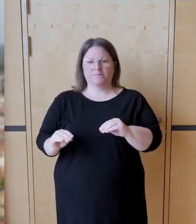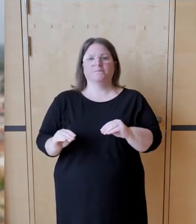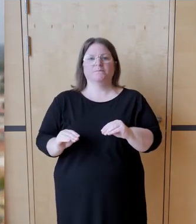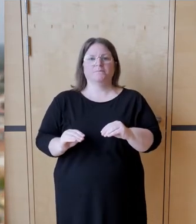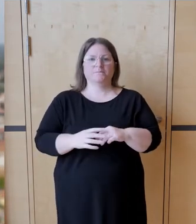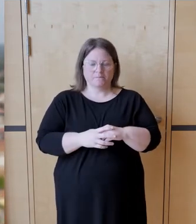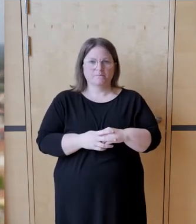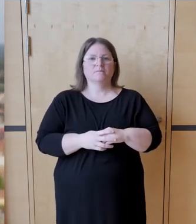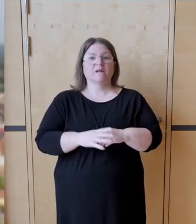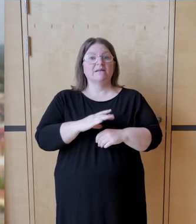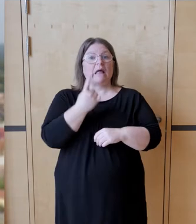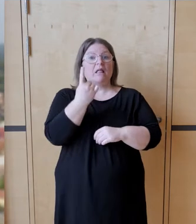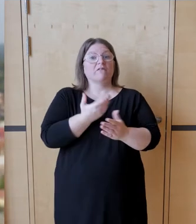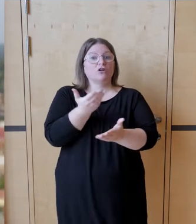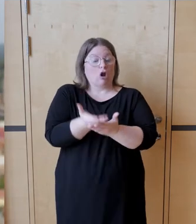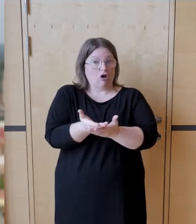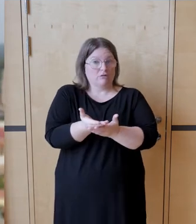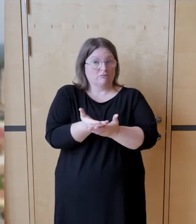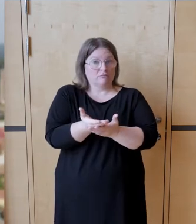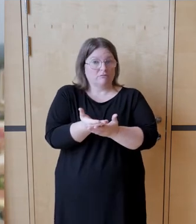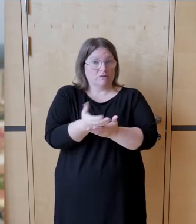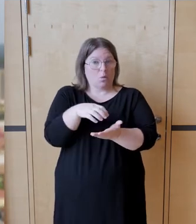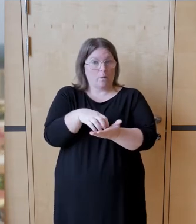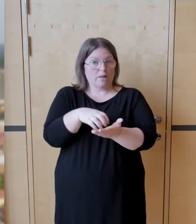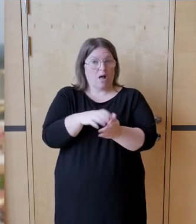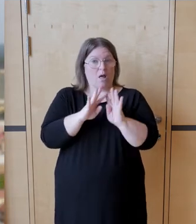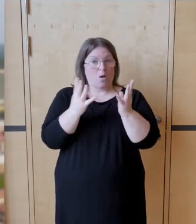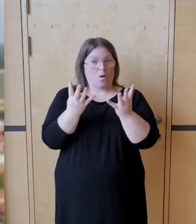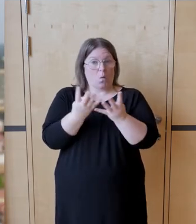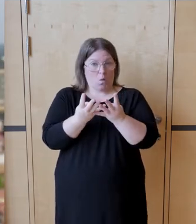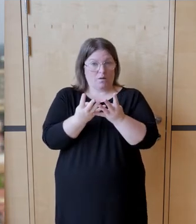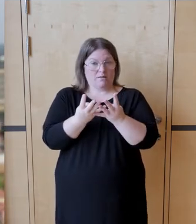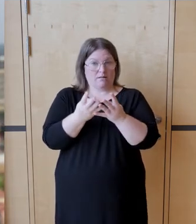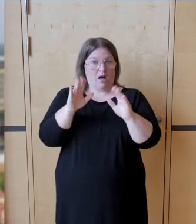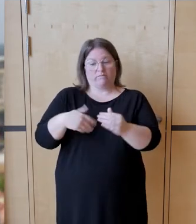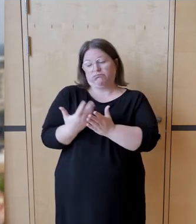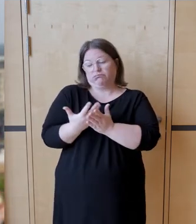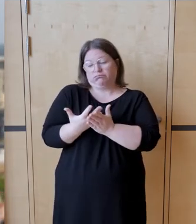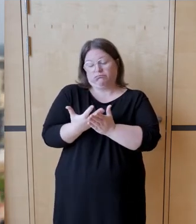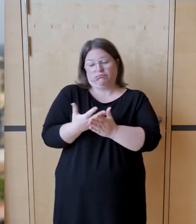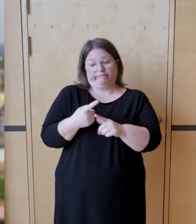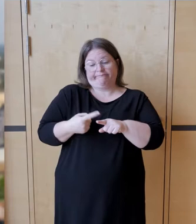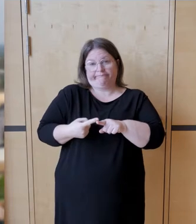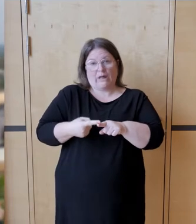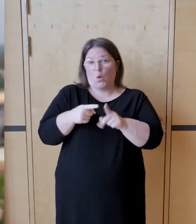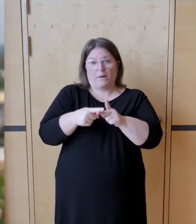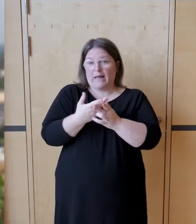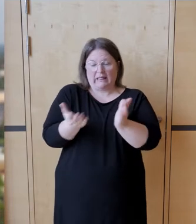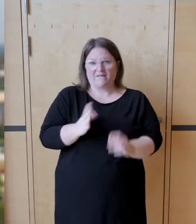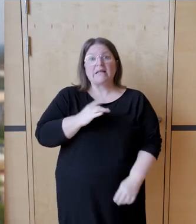Då finns det ett förslag Och det har kommunalrådet låsvred gjort för ganska exakt så jag tänker inte upprepa Finns det ett förslag Kan vi följa förslaget